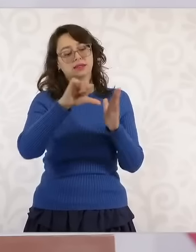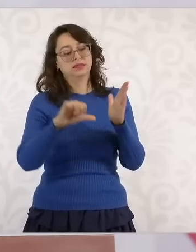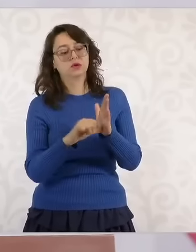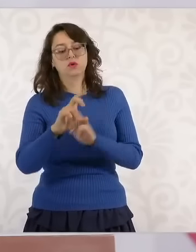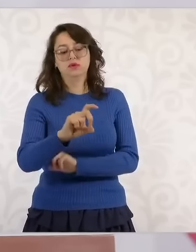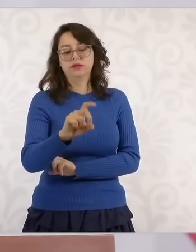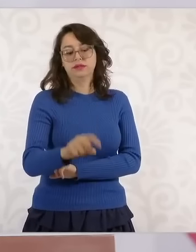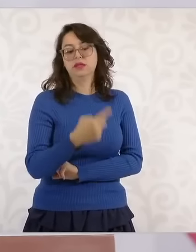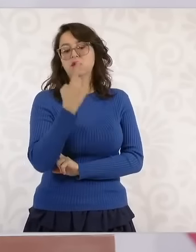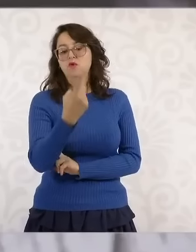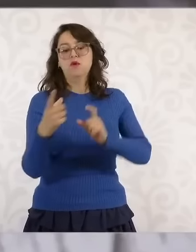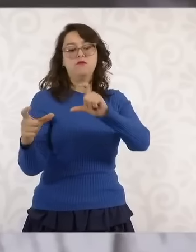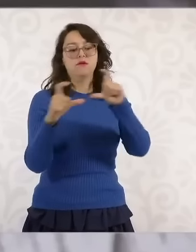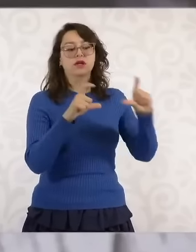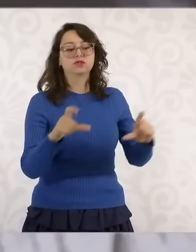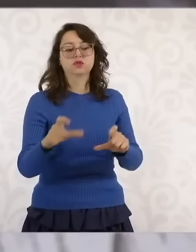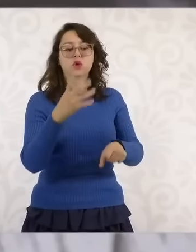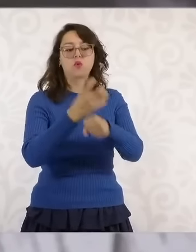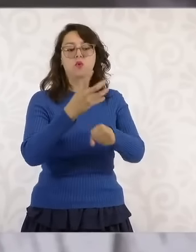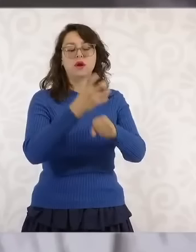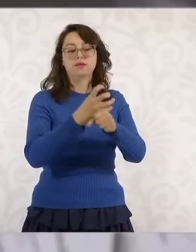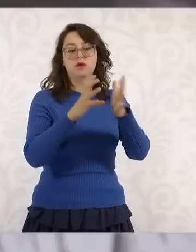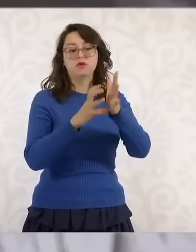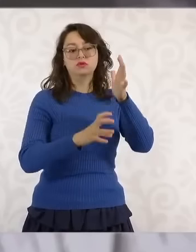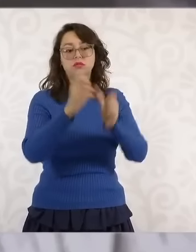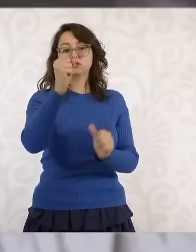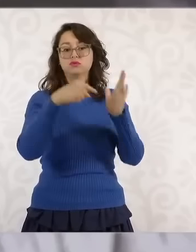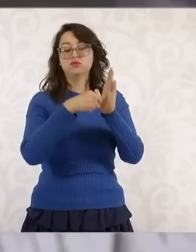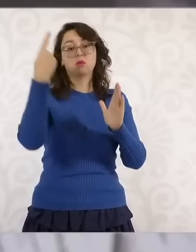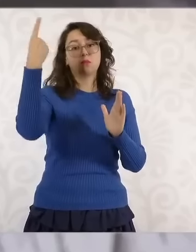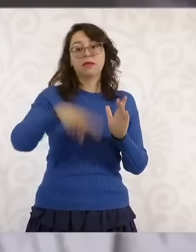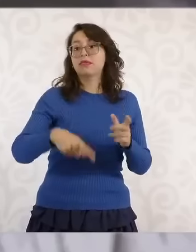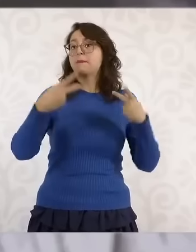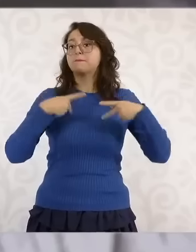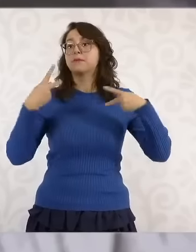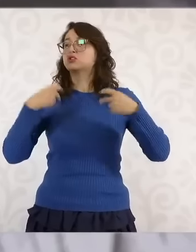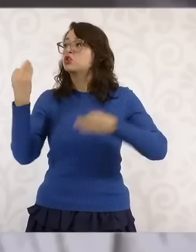Constitución, es obligación de todas y todos contribuir a los gastos públicos de manera